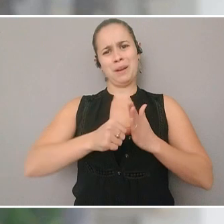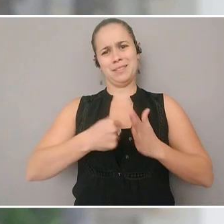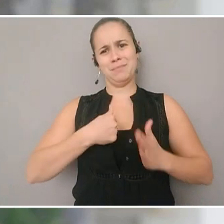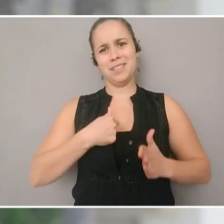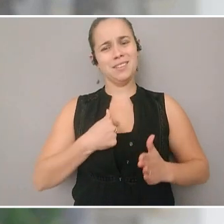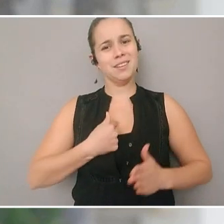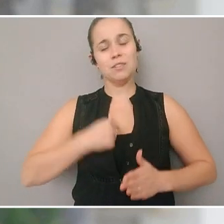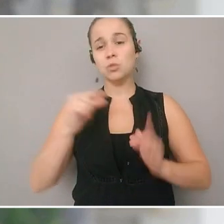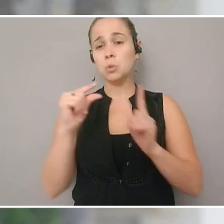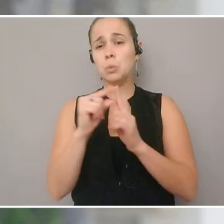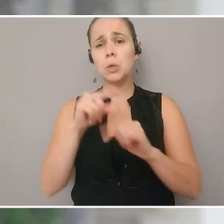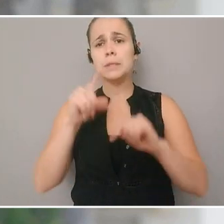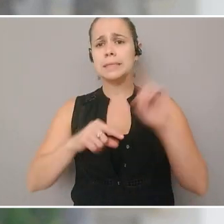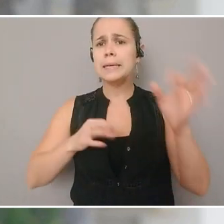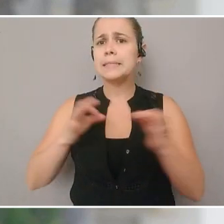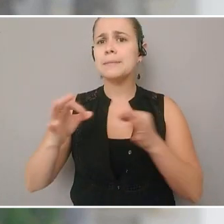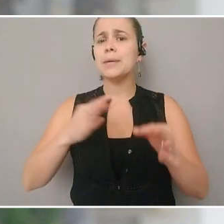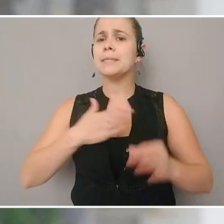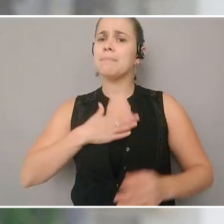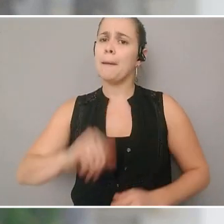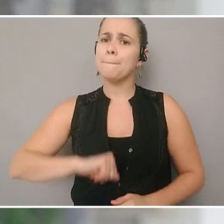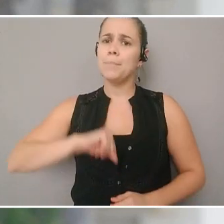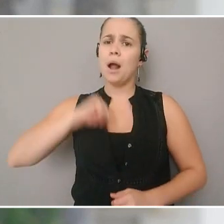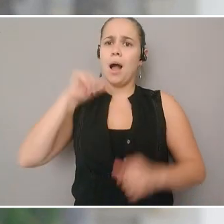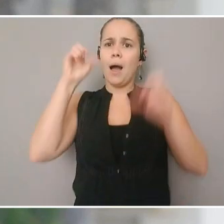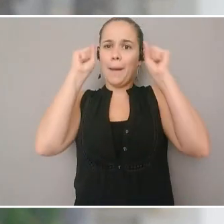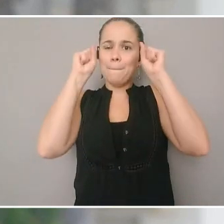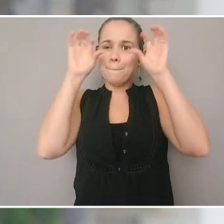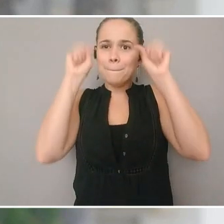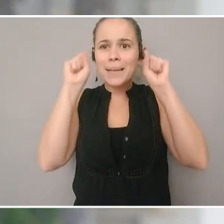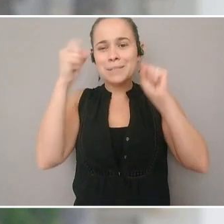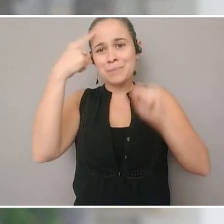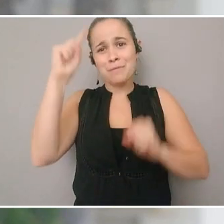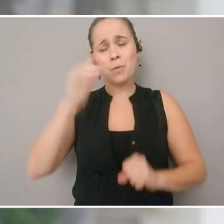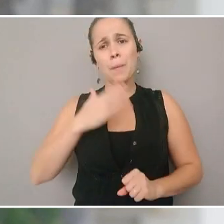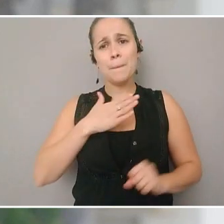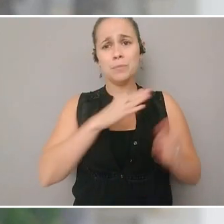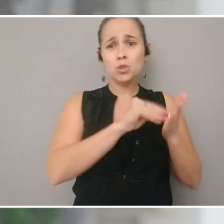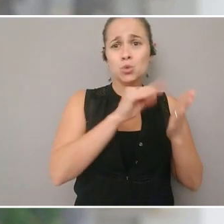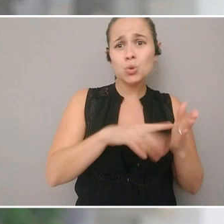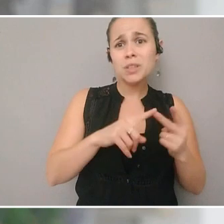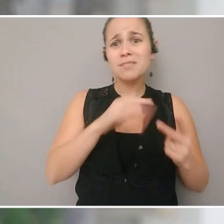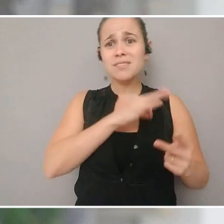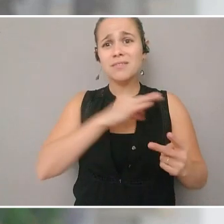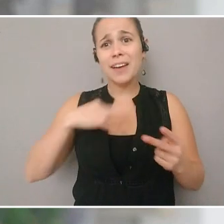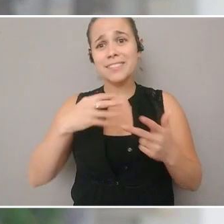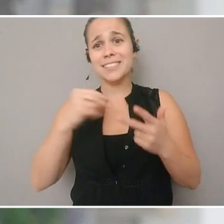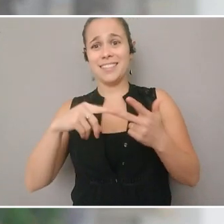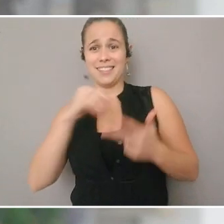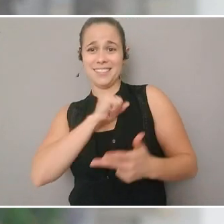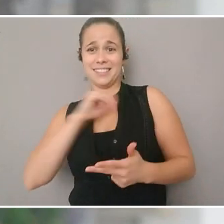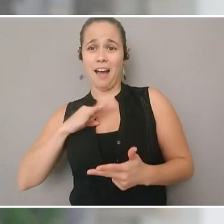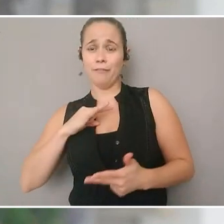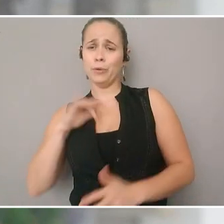expresar el orgullo y el asombro que tengo